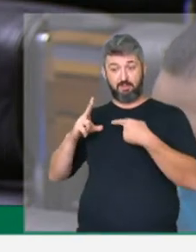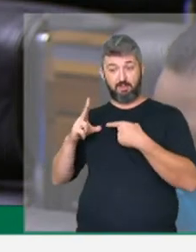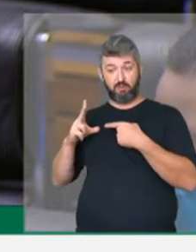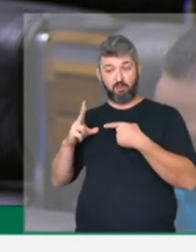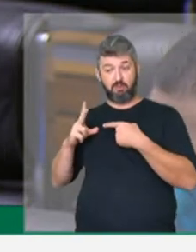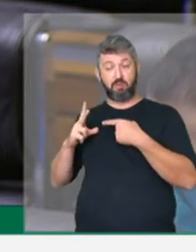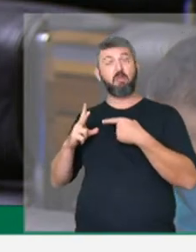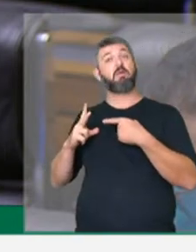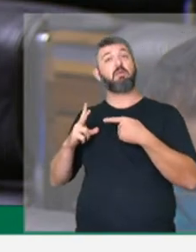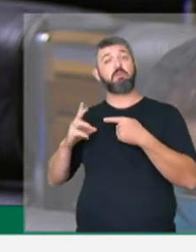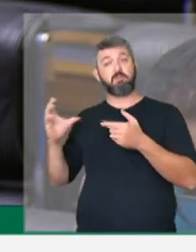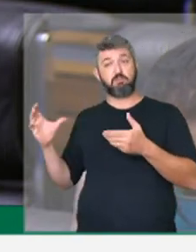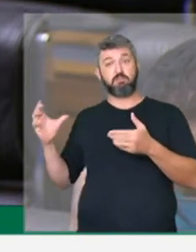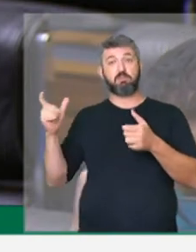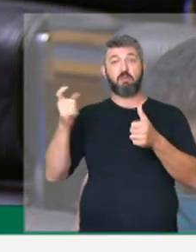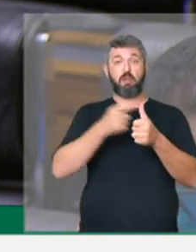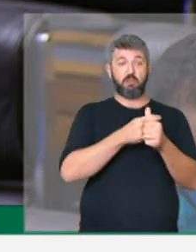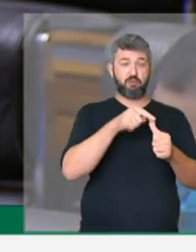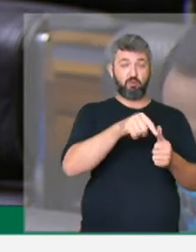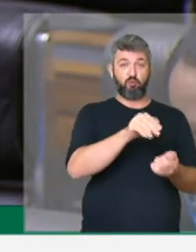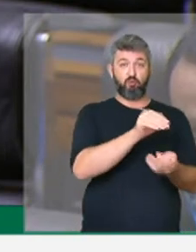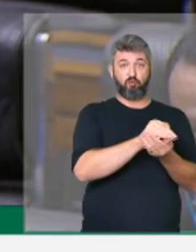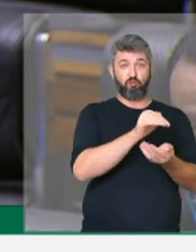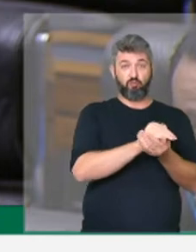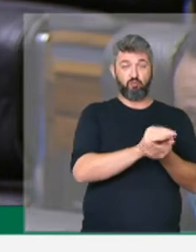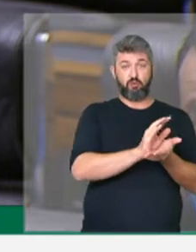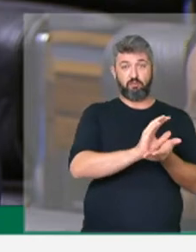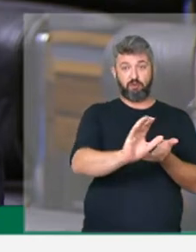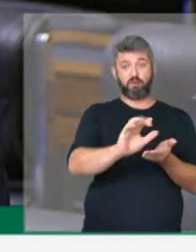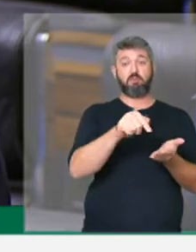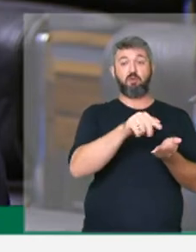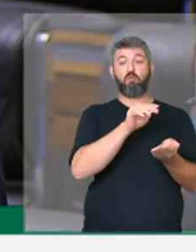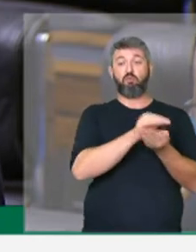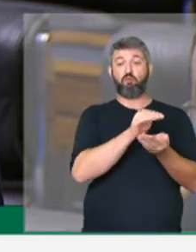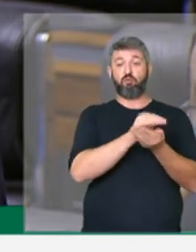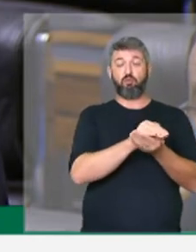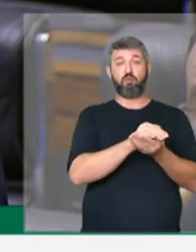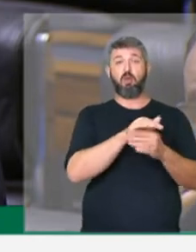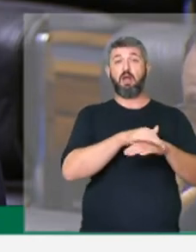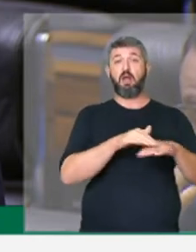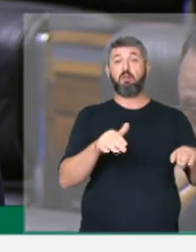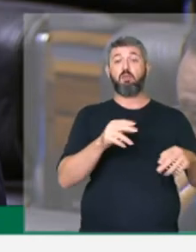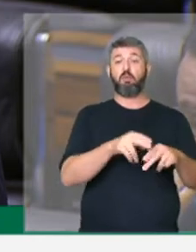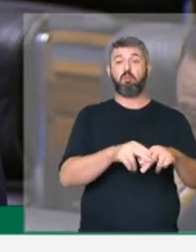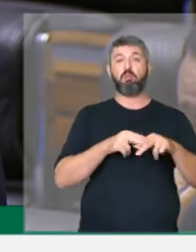TRANSIÇÃO PRA CRIAR UMA NOVA ROUPAGEM DENTRO DE NOVA POLÍTICA QUE O MINISTRO ROGÉRIO MARINHO TÁ QUERENDO DESENVOLVER NO MINISTÉRIO DE DESENVOLVIMENTO REGIONAL PRA